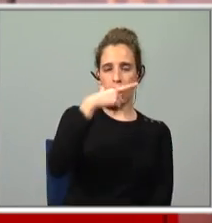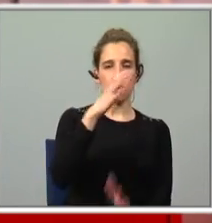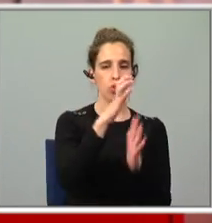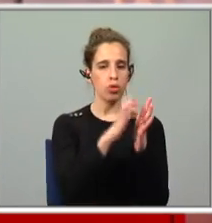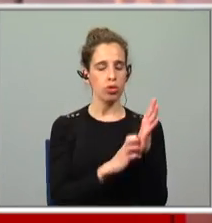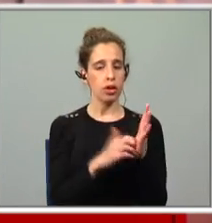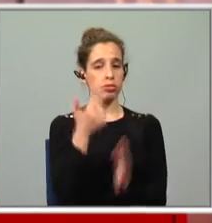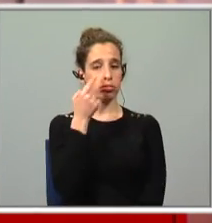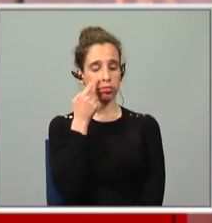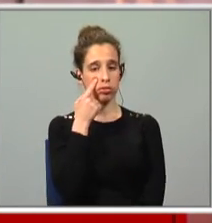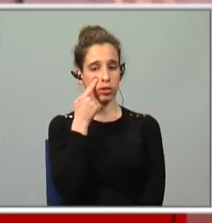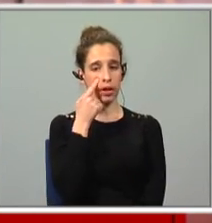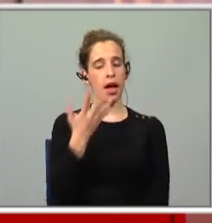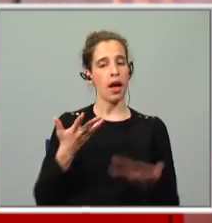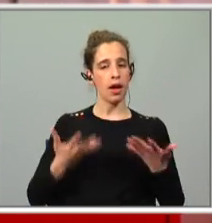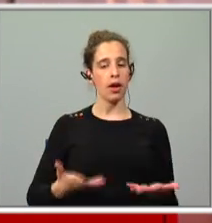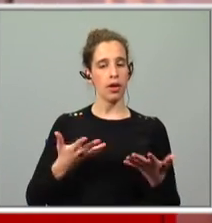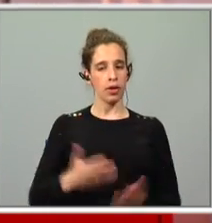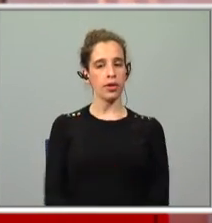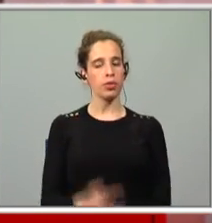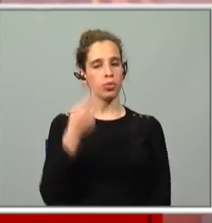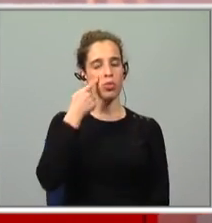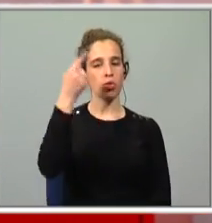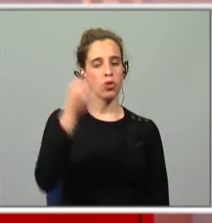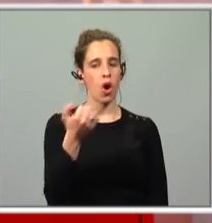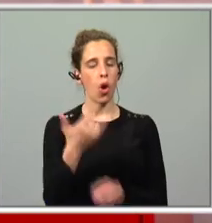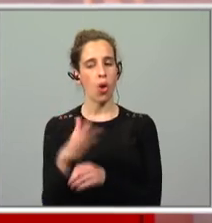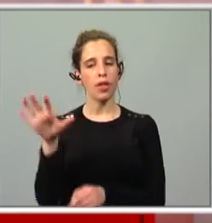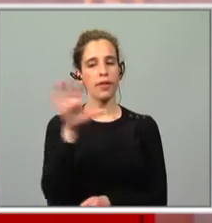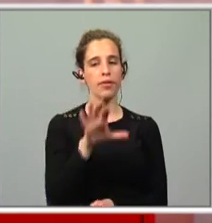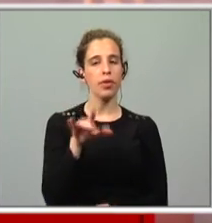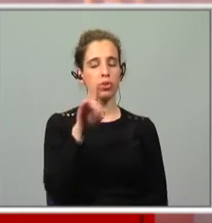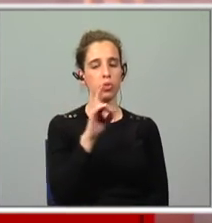estivemos a conhecer desta vez vou te apresentar uma outra forma de tu poderes 這次我們認識了你提出另一種方式